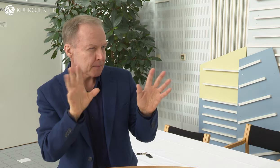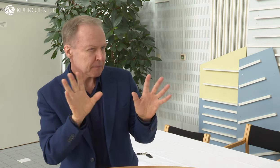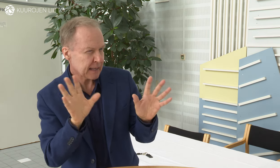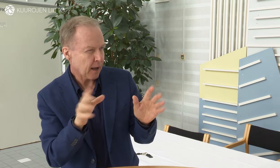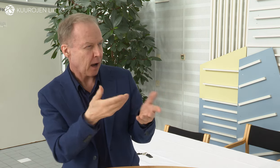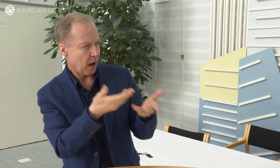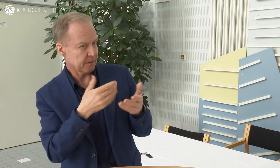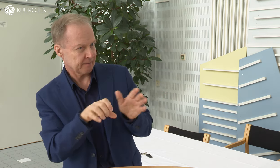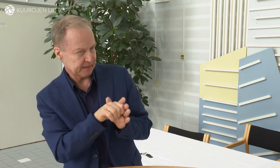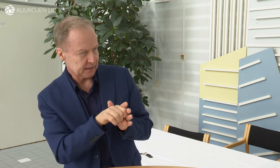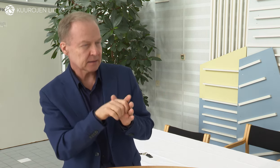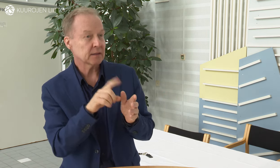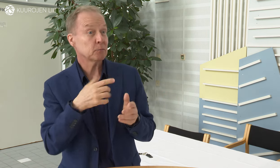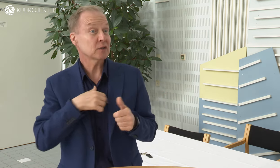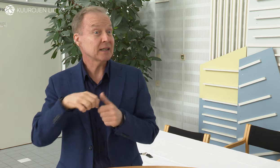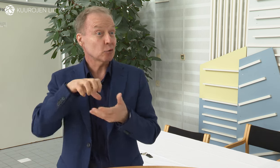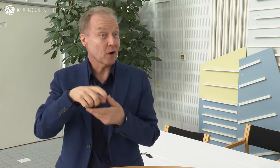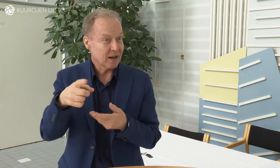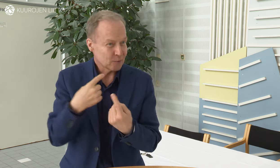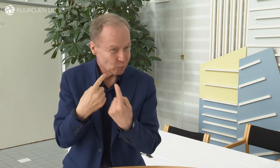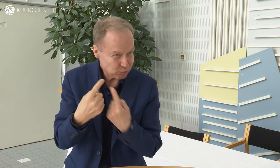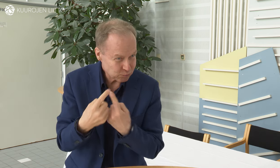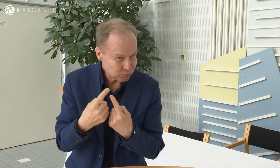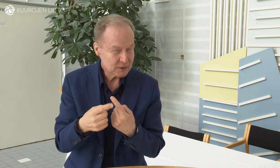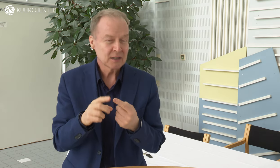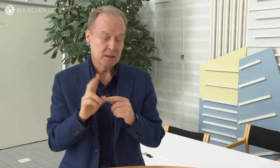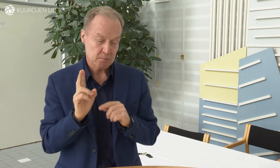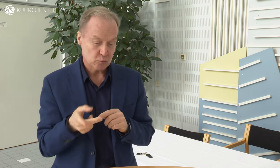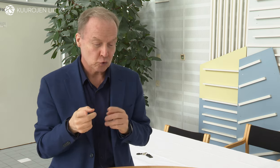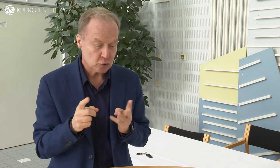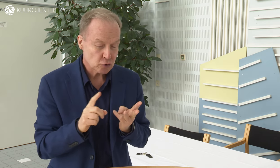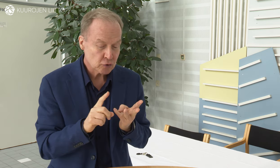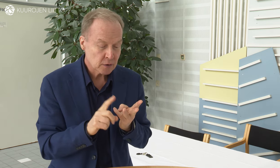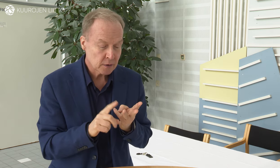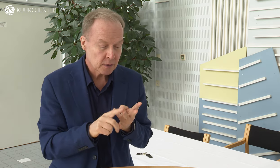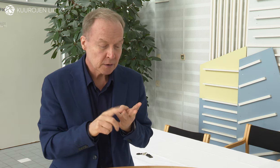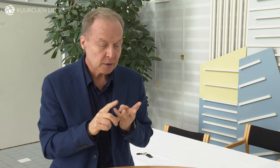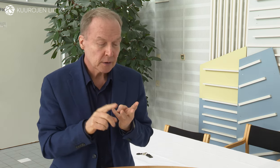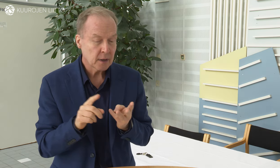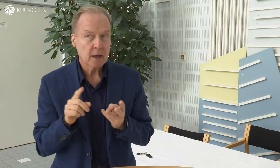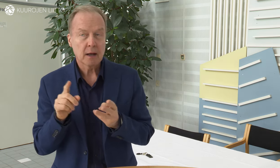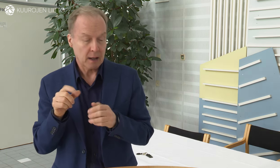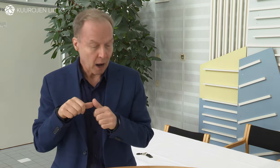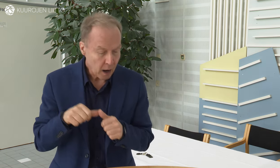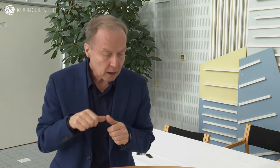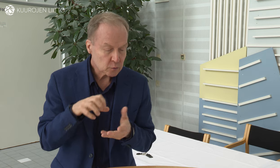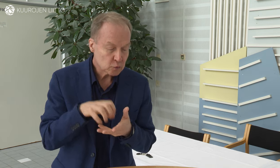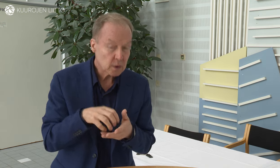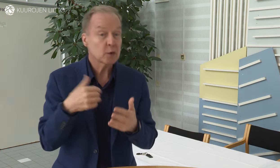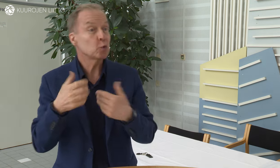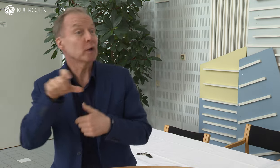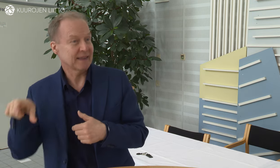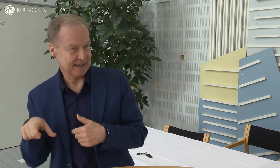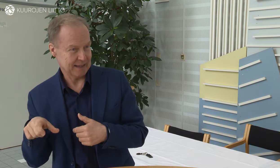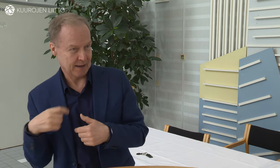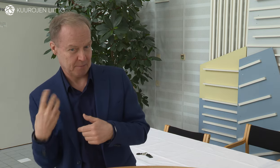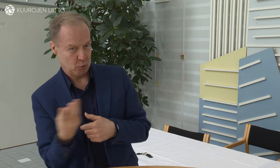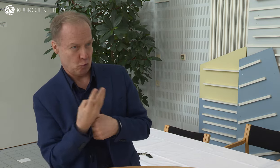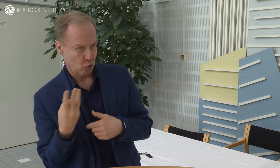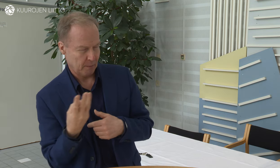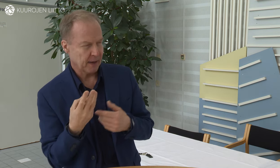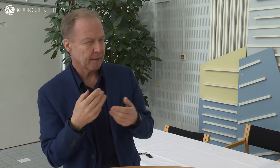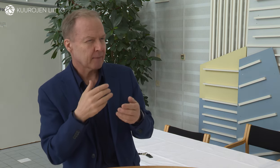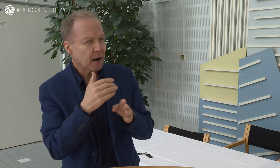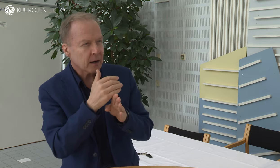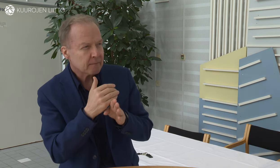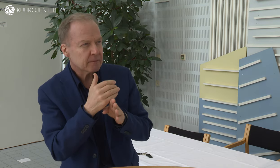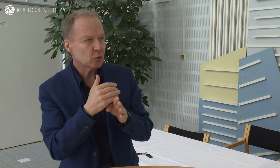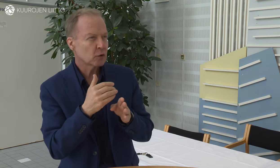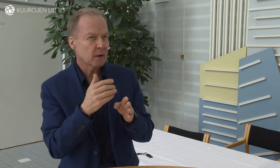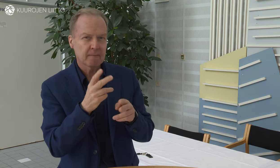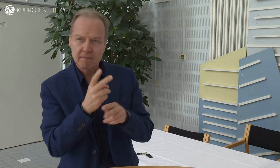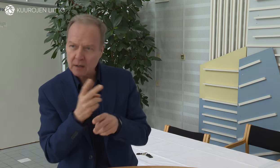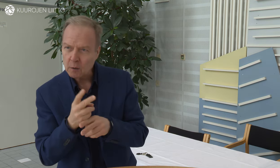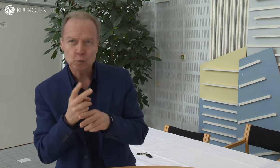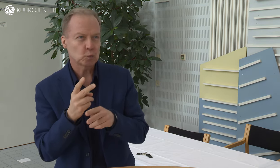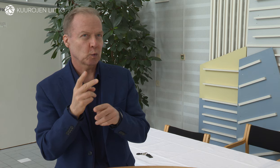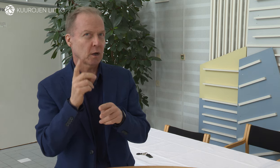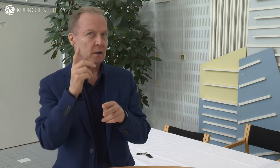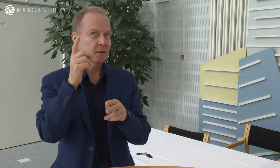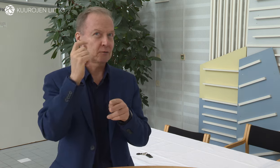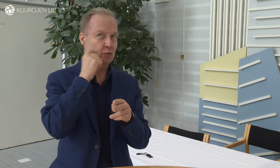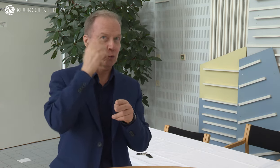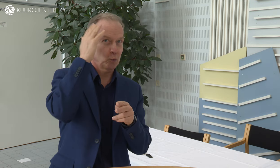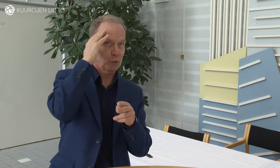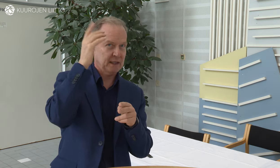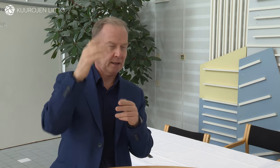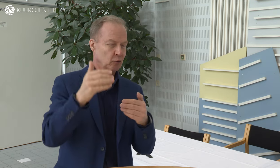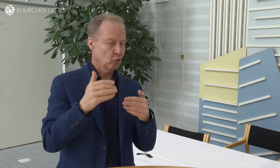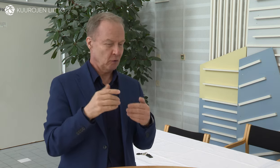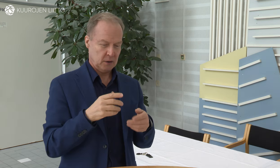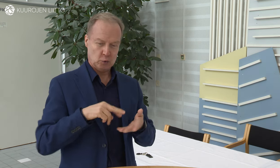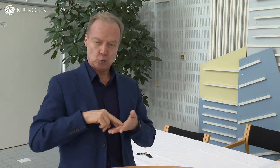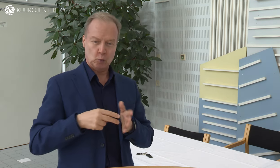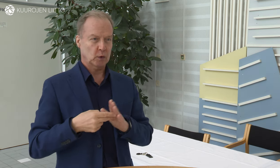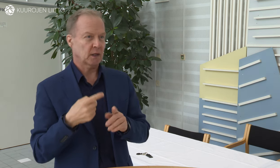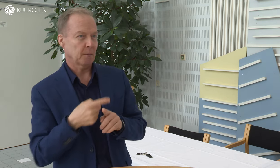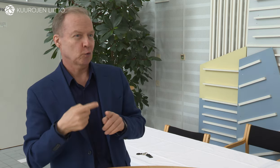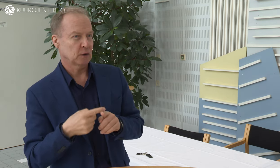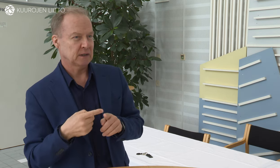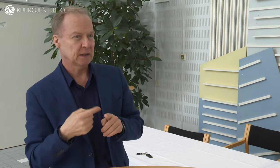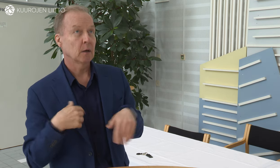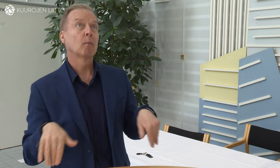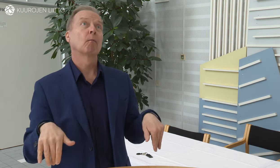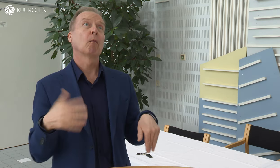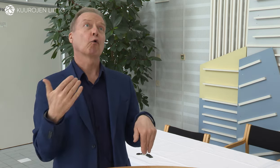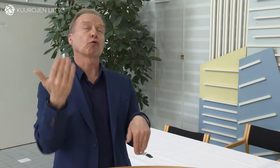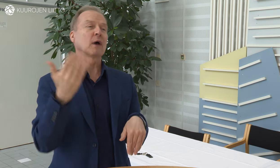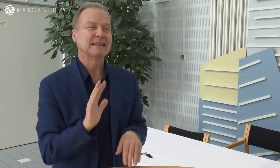tänä vuonna ja arvioida yhdessä säästöjä koskevia toimenpiteitä.